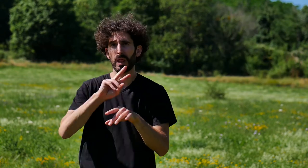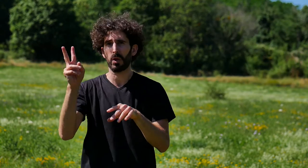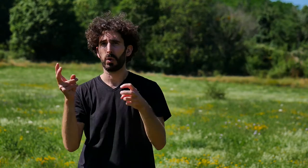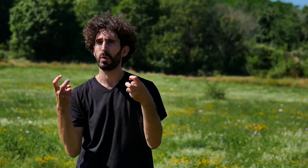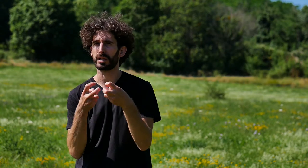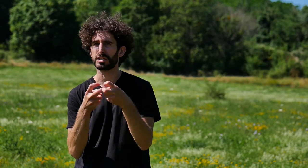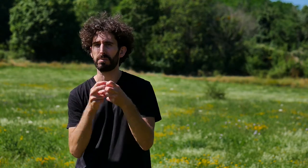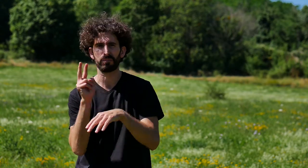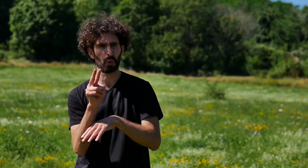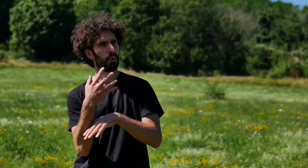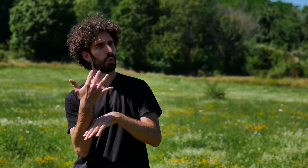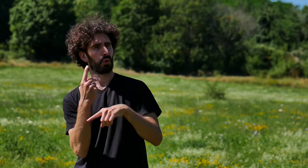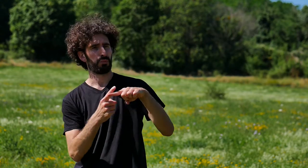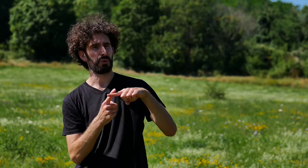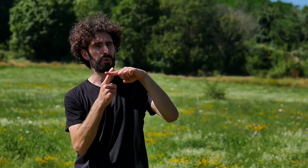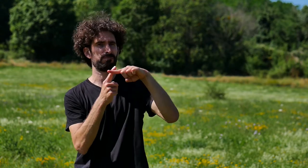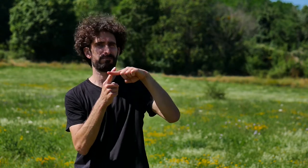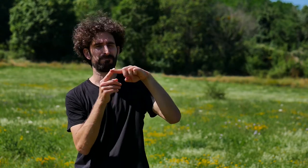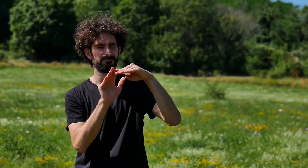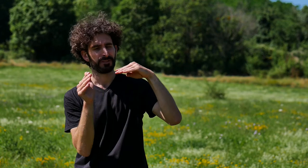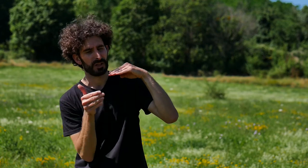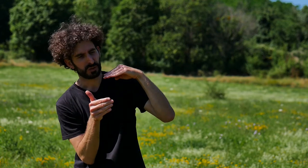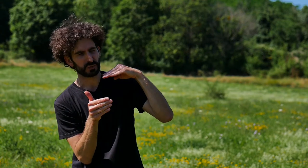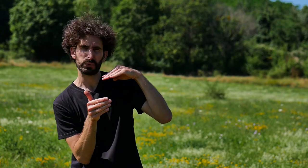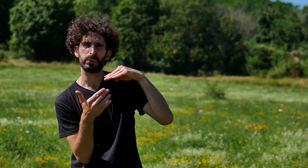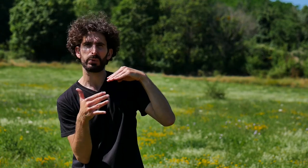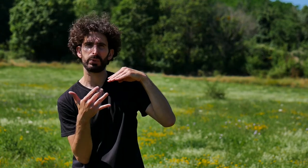L'autre exemple paraît plus positif mais quand on regarde derrière...